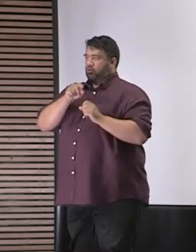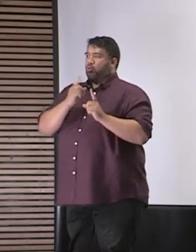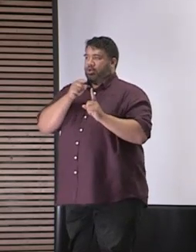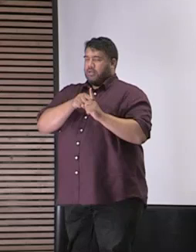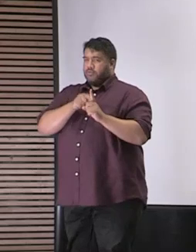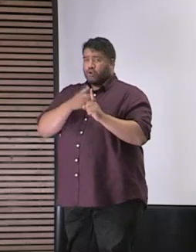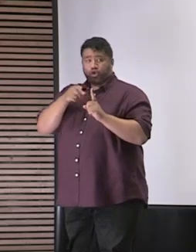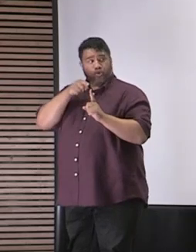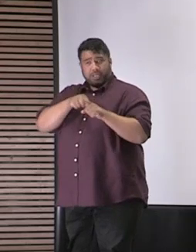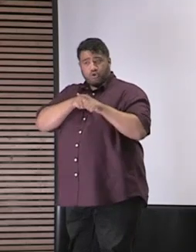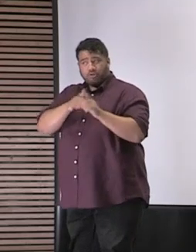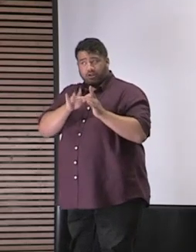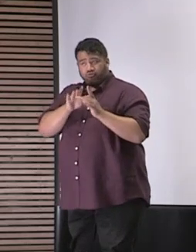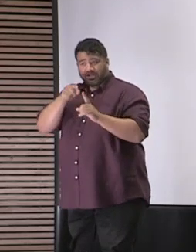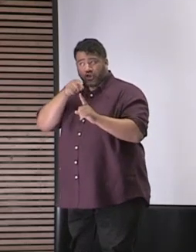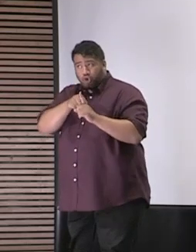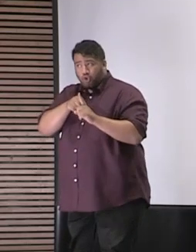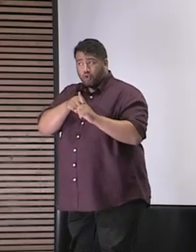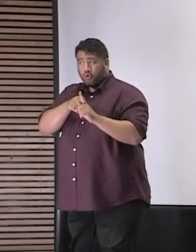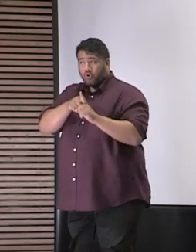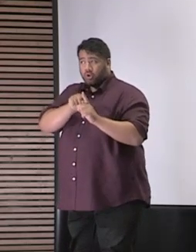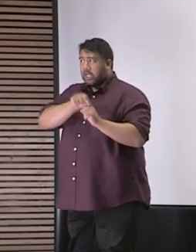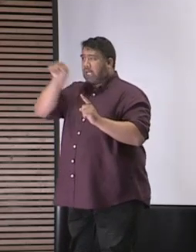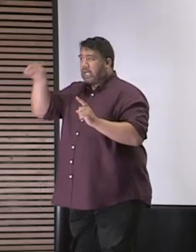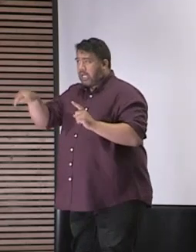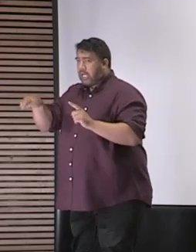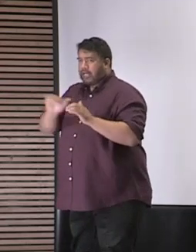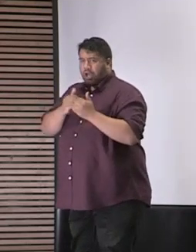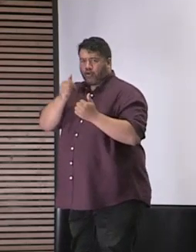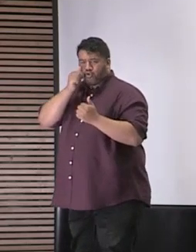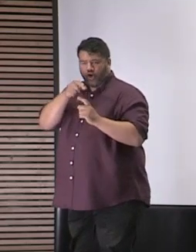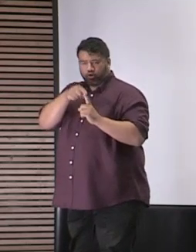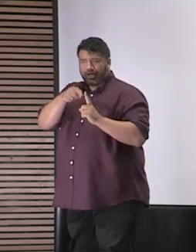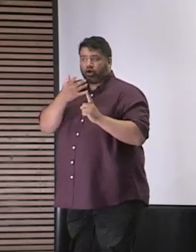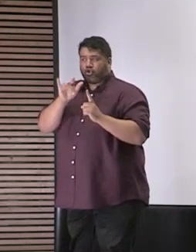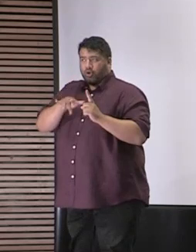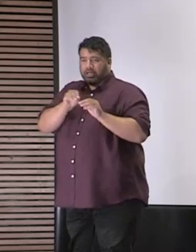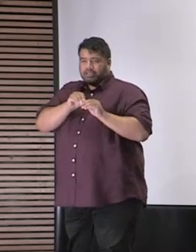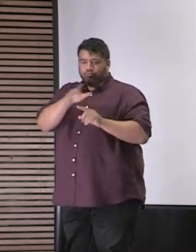ayer que una mujer de 20 años que regresó allí desde Auckland el 22 de marzo entró